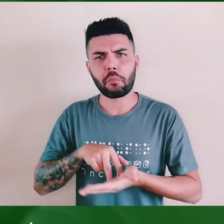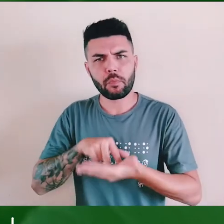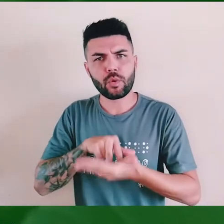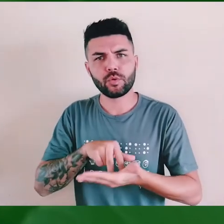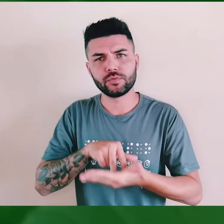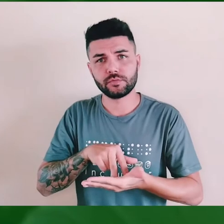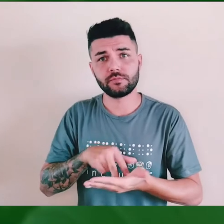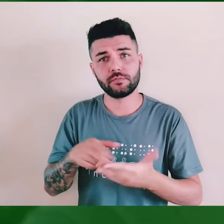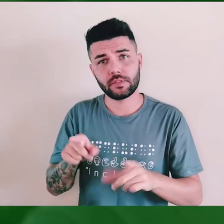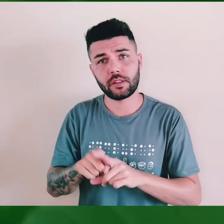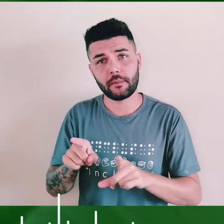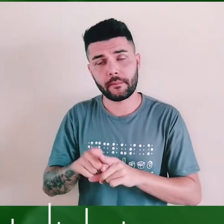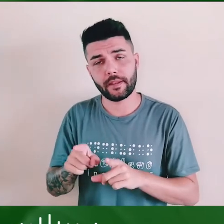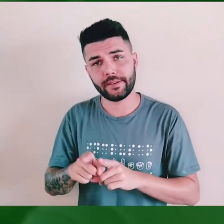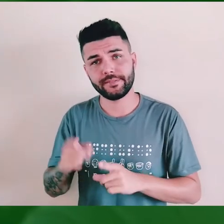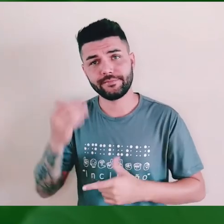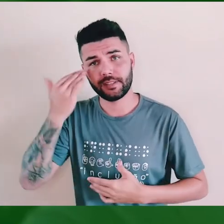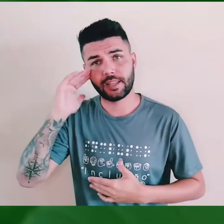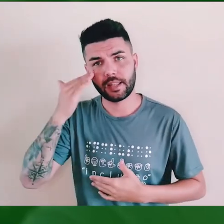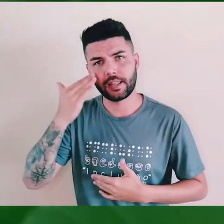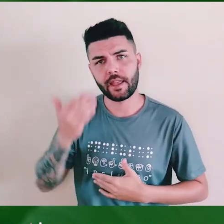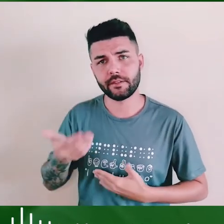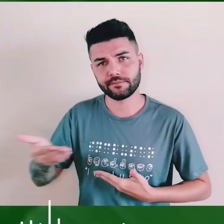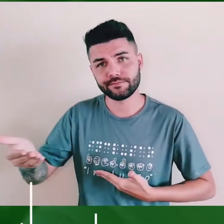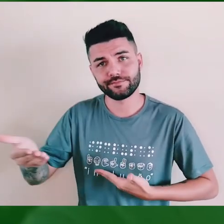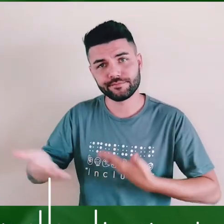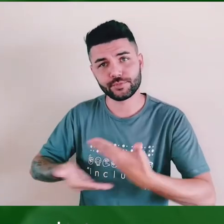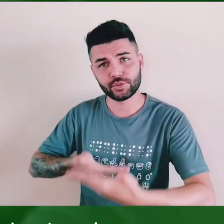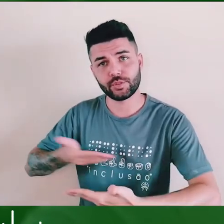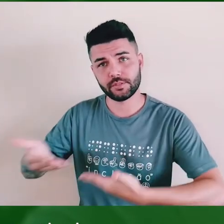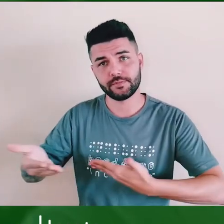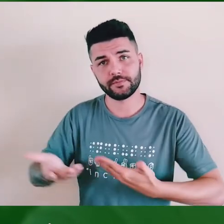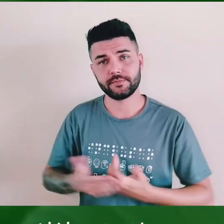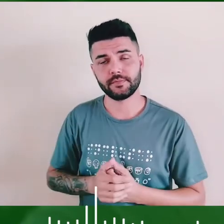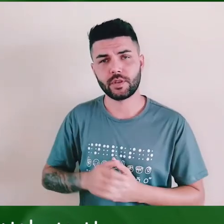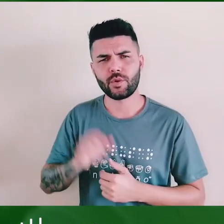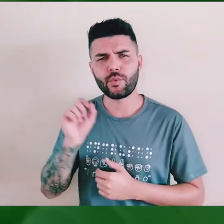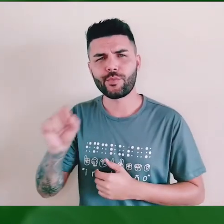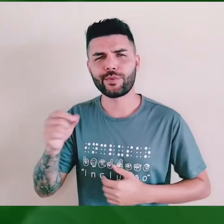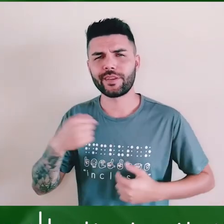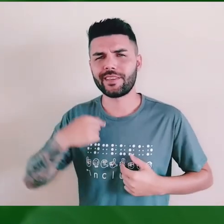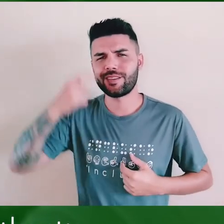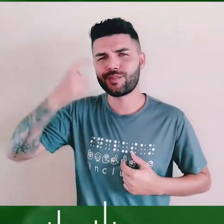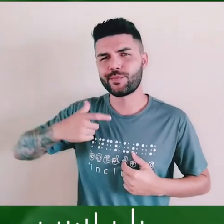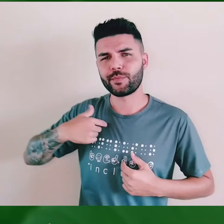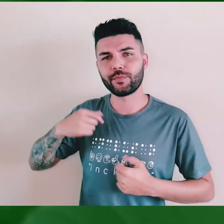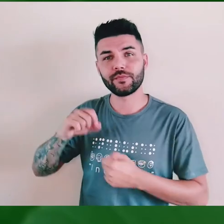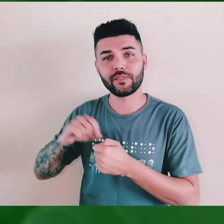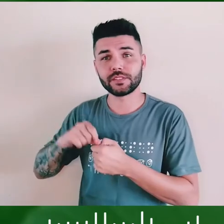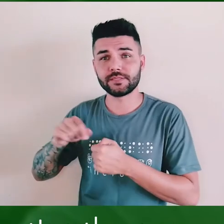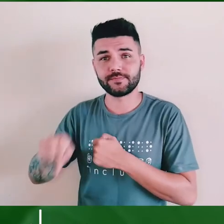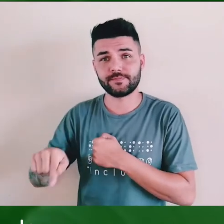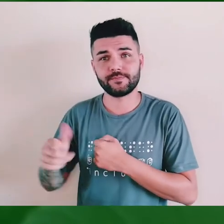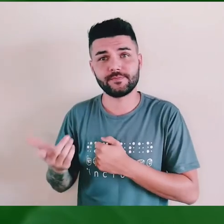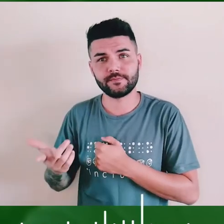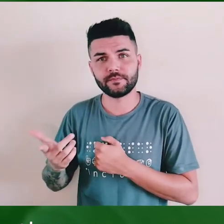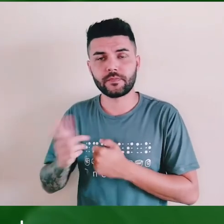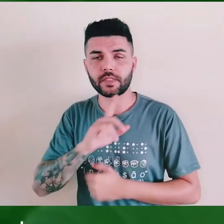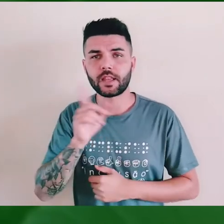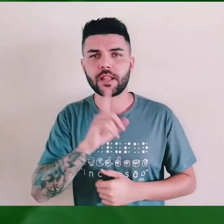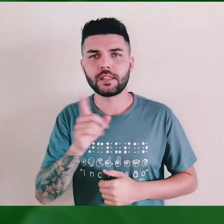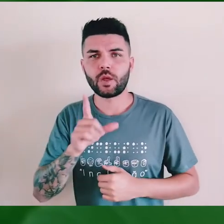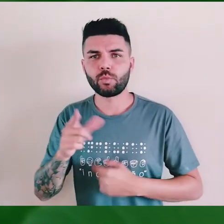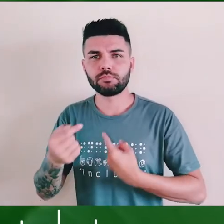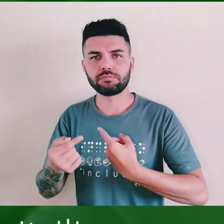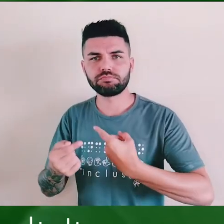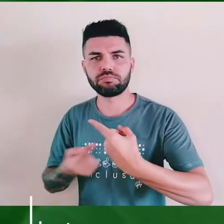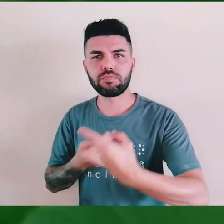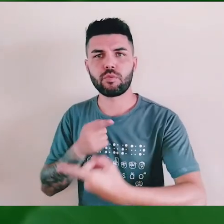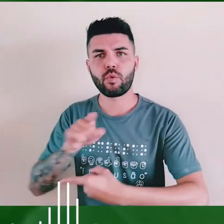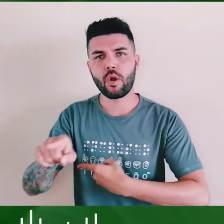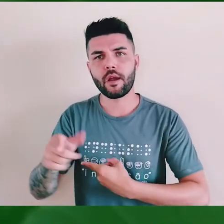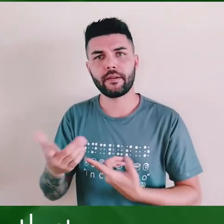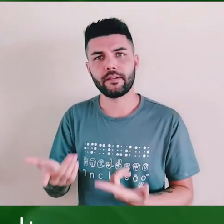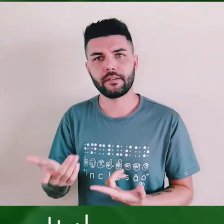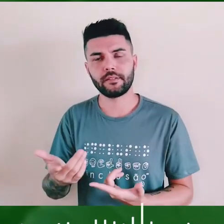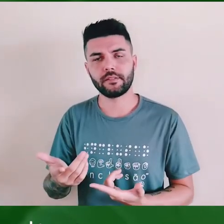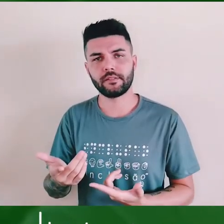que o melhor é não reagir né, já que as pessoas que fazem isso elas esperam que você